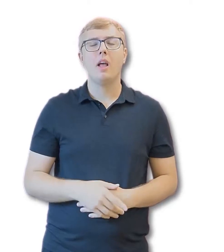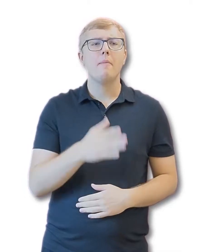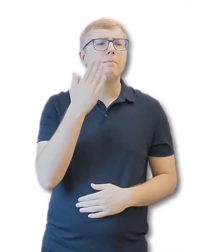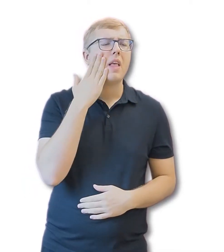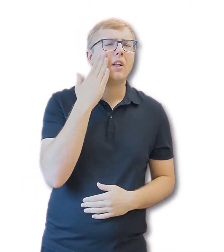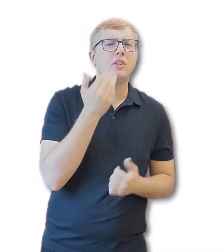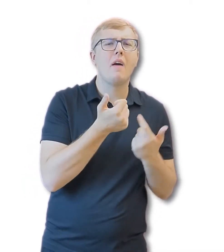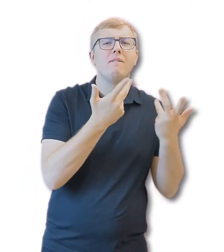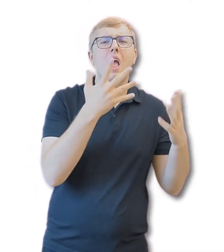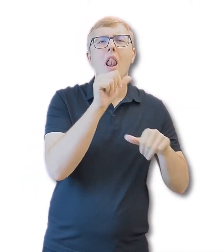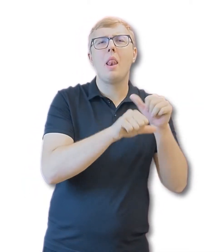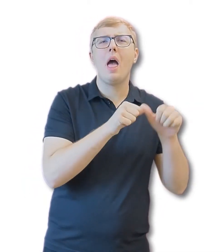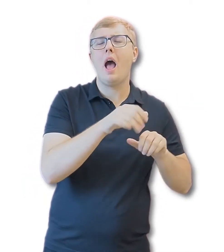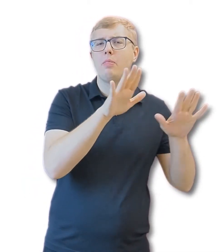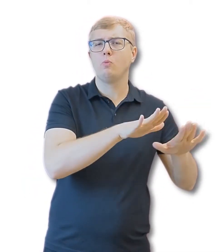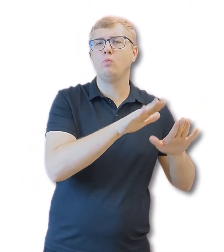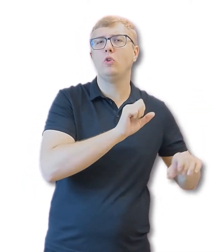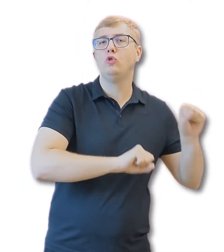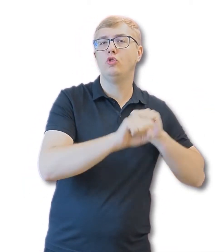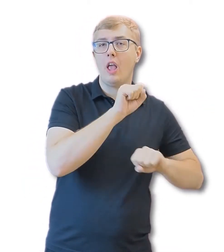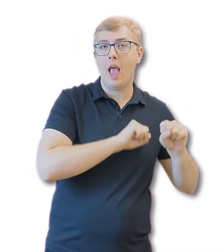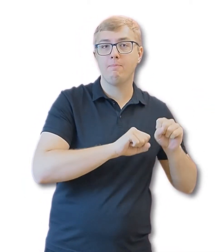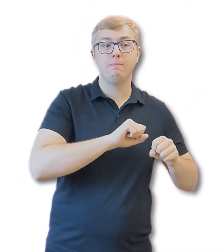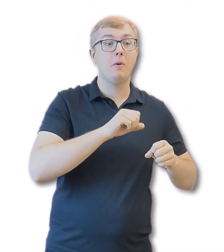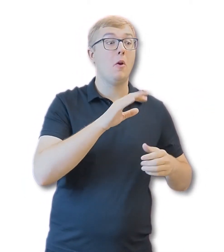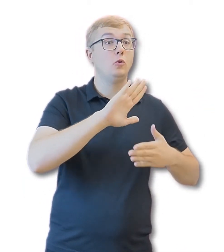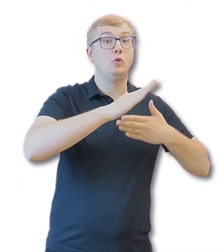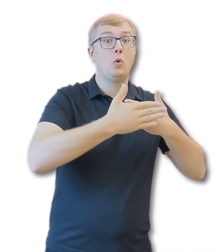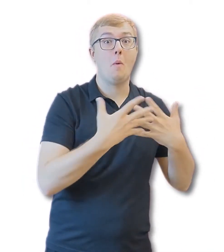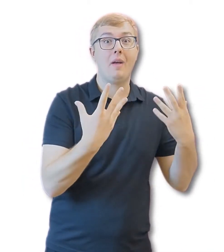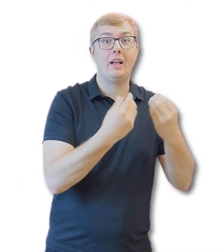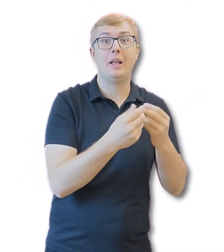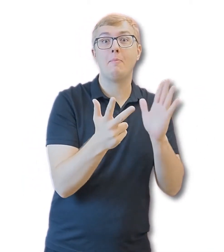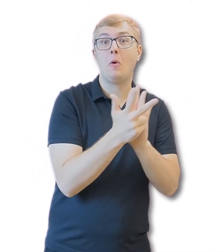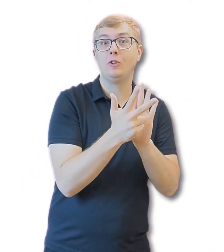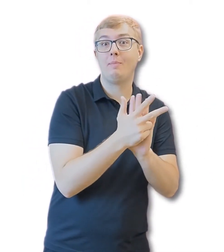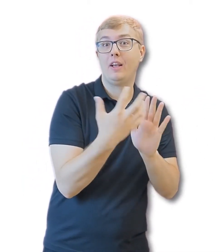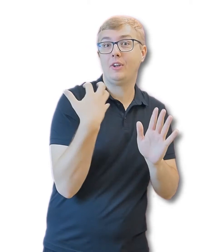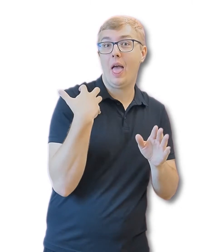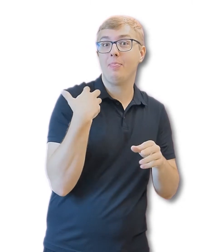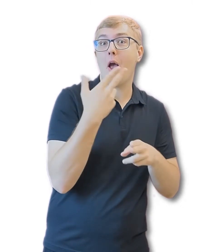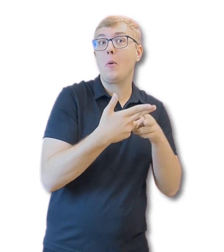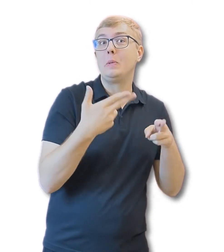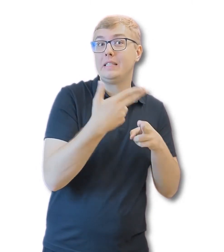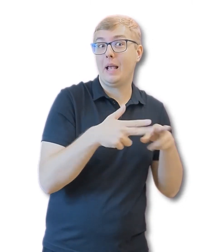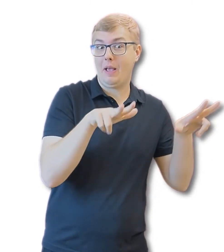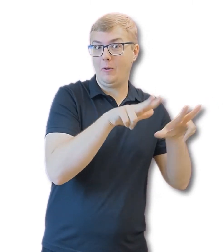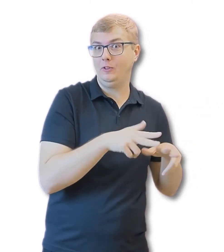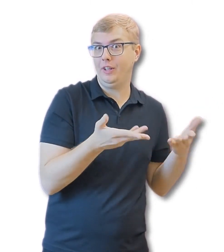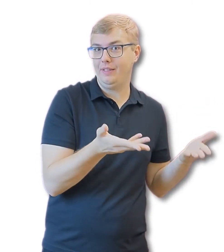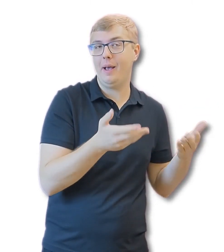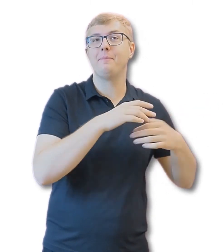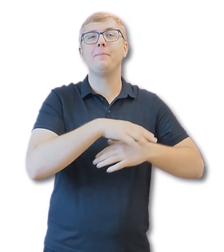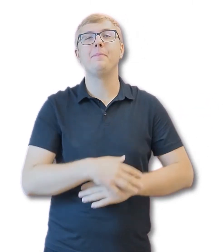Kto mieszkał wiele lat w Rzymie i ożenił się ze swoją 18letnią kuzynką ?